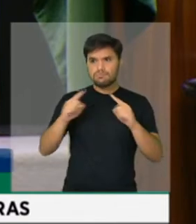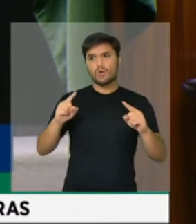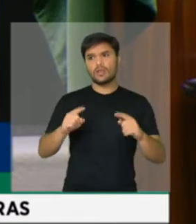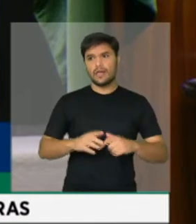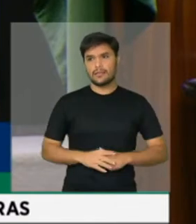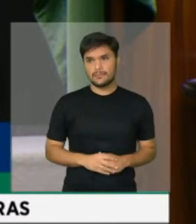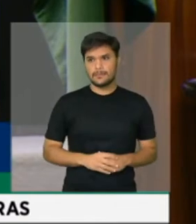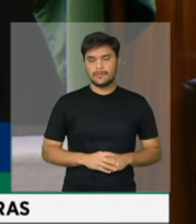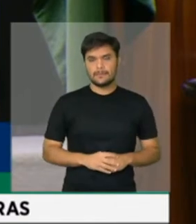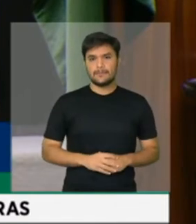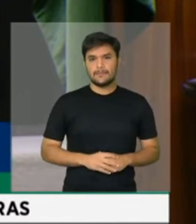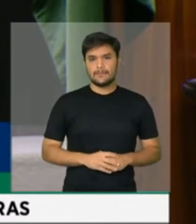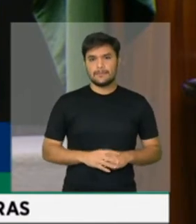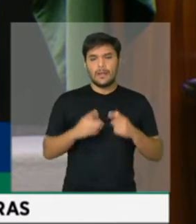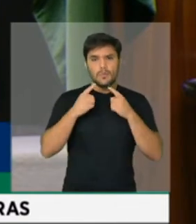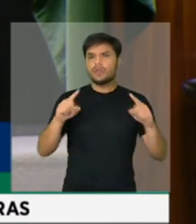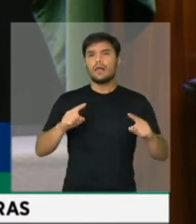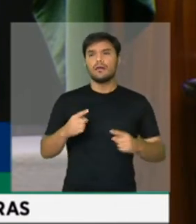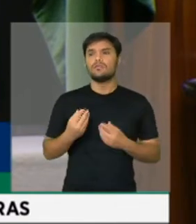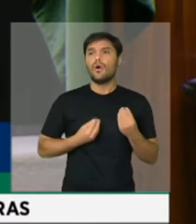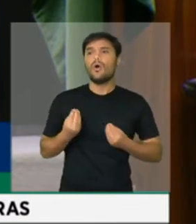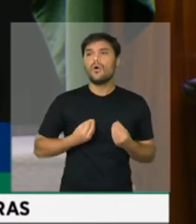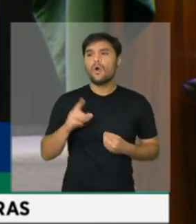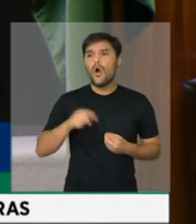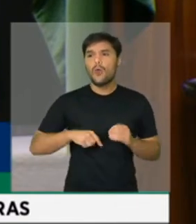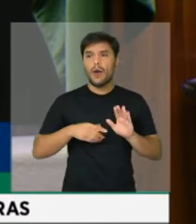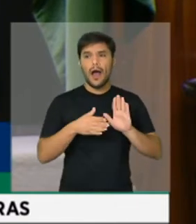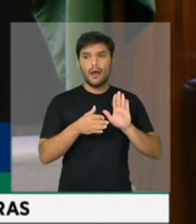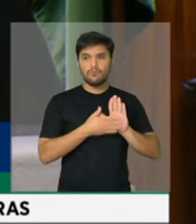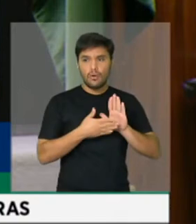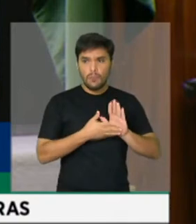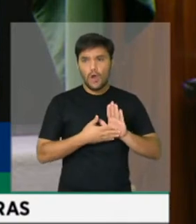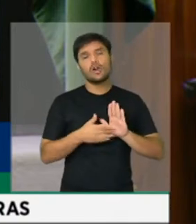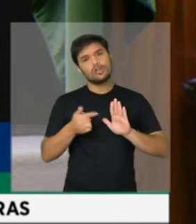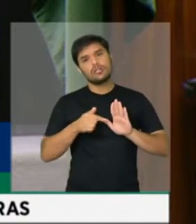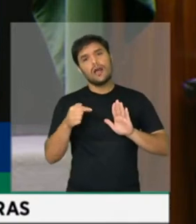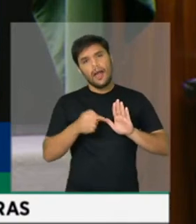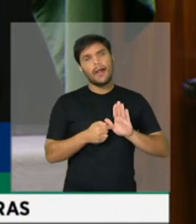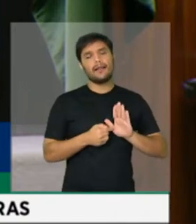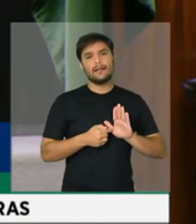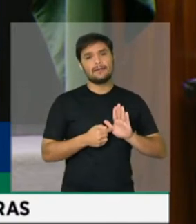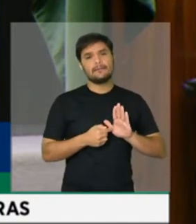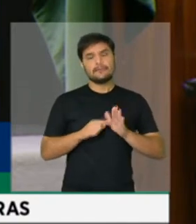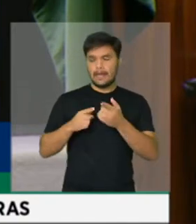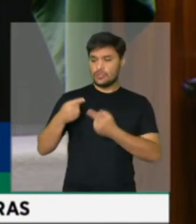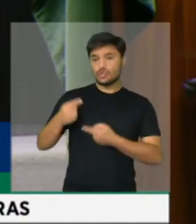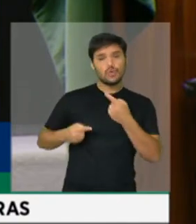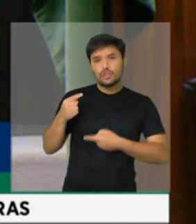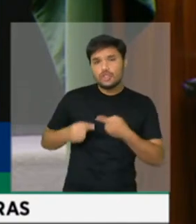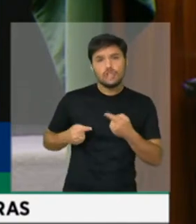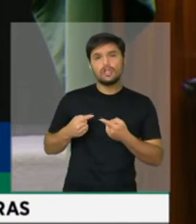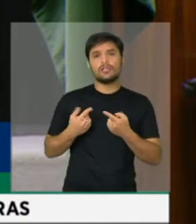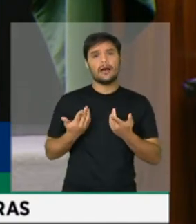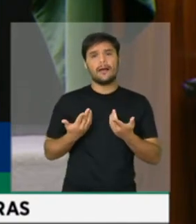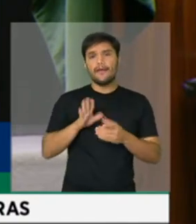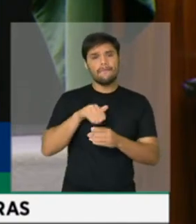TRABALHADORES. PRAF PRAF -- [DEPUTADA]: OBRIGADA, SENHOR PRESIDENTE. CAROS COLEGAS, SENHOR PRESIDENTE. QUERO COMEÇAR ESSA MINHA FALA